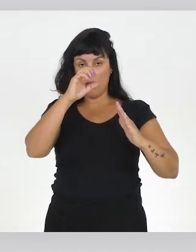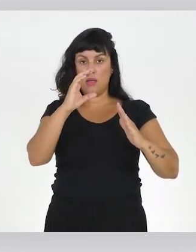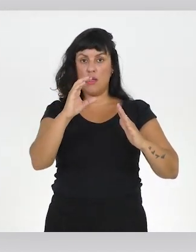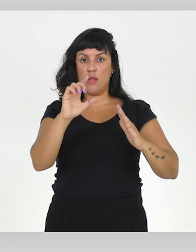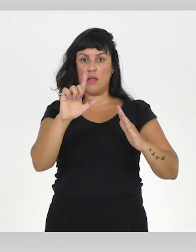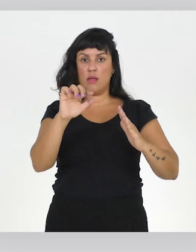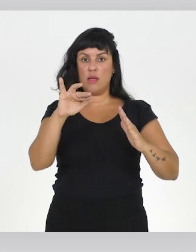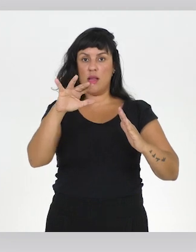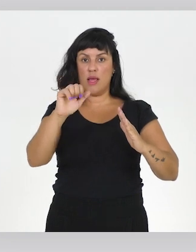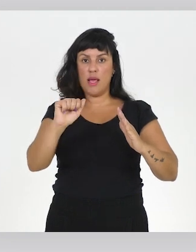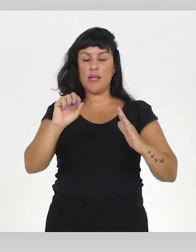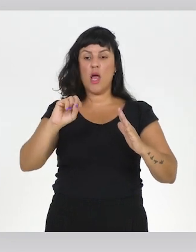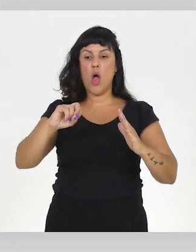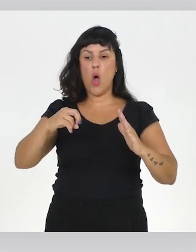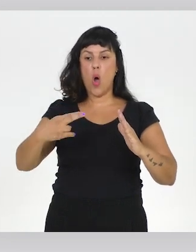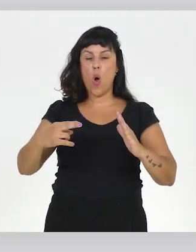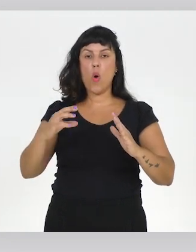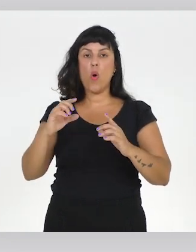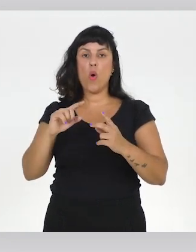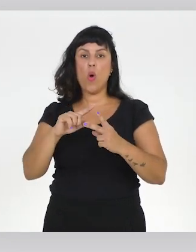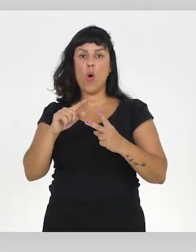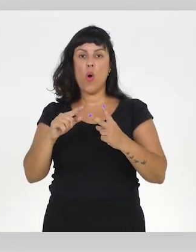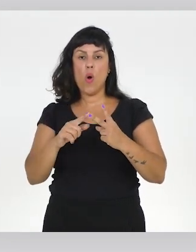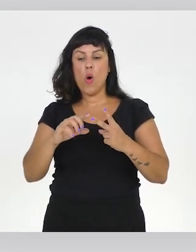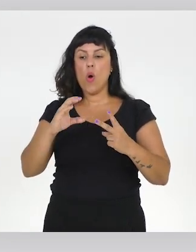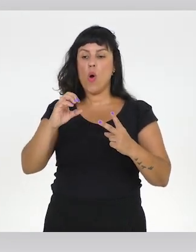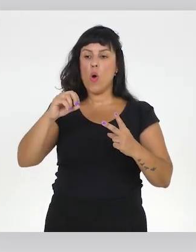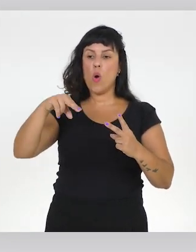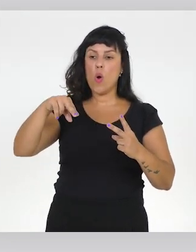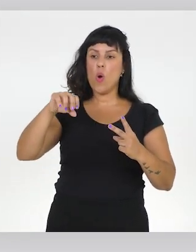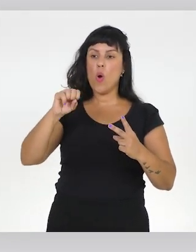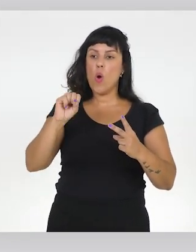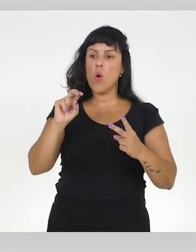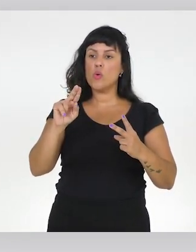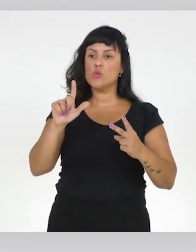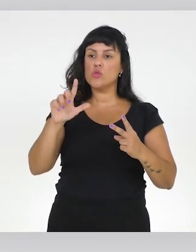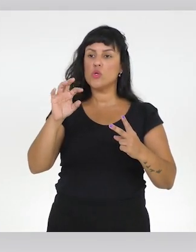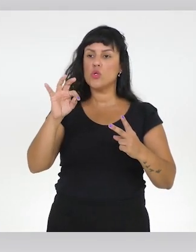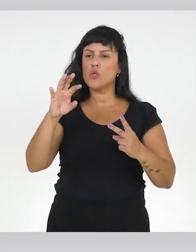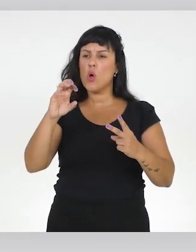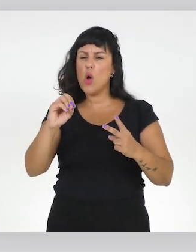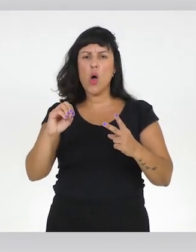Ele atende desde a atenção básica até a atenção terciária em hospitais,